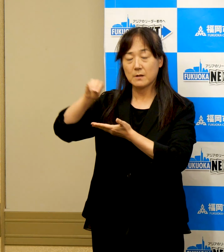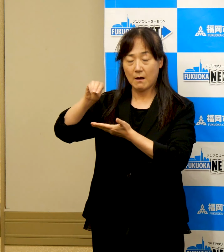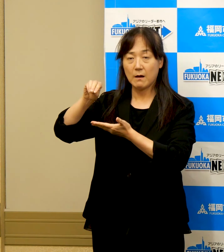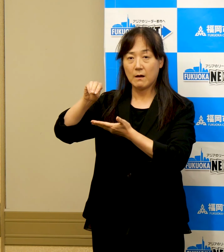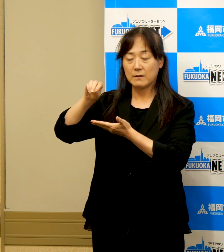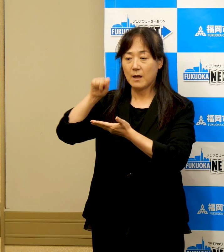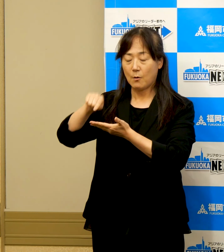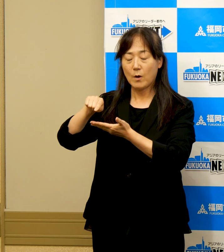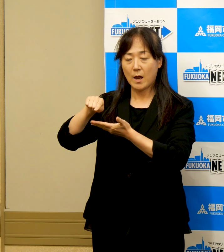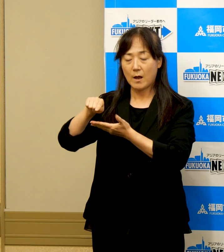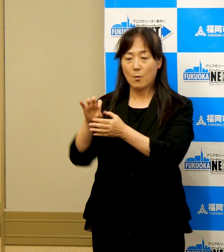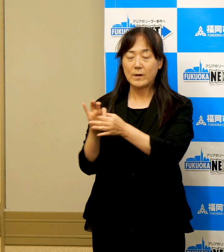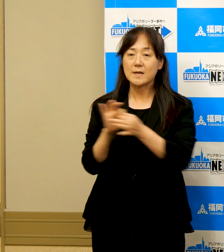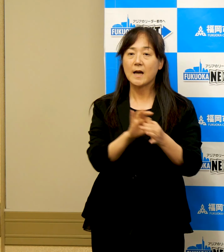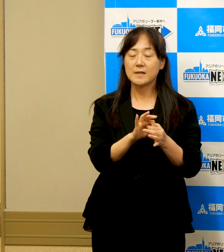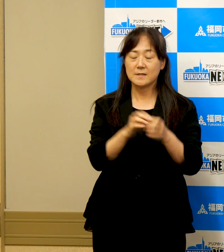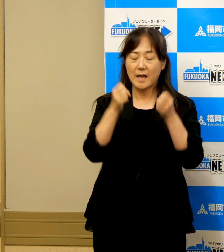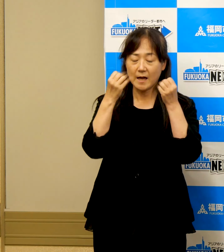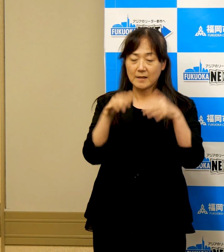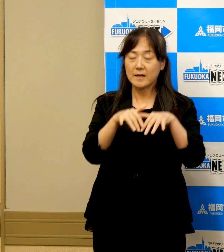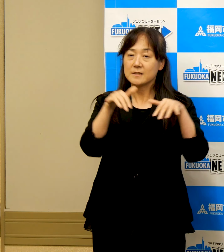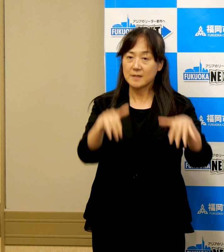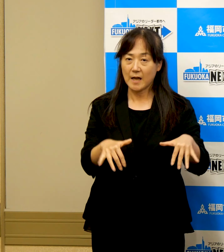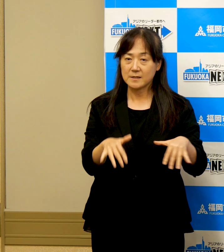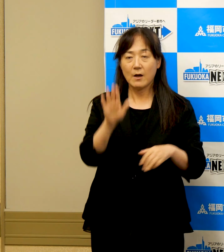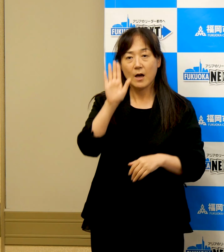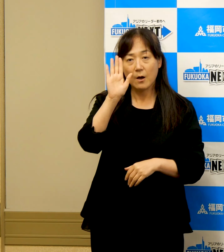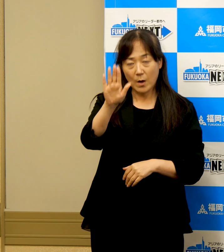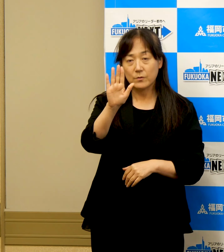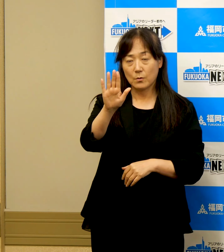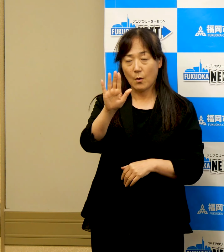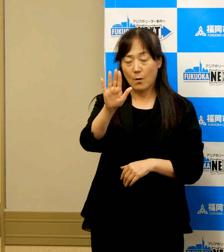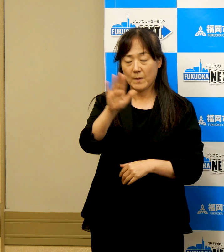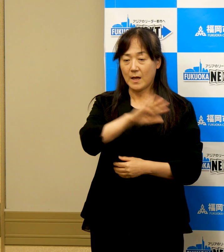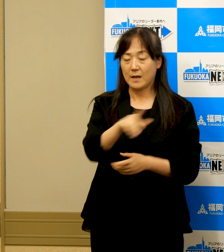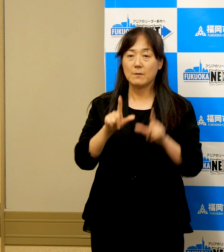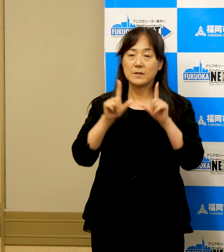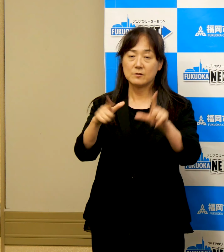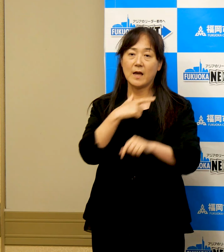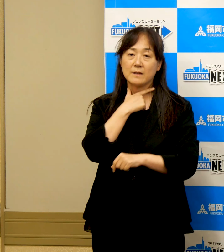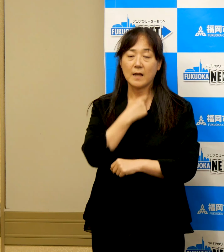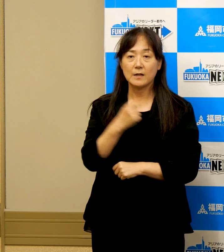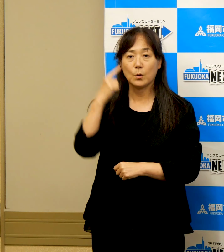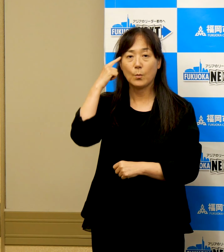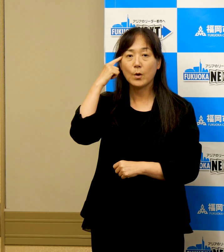それを反映した新しい体制というのはまた後日 これについてはお話をしたいと思うのですが